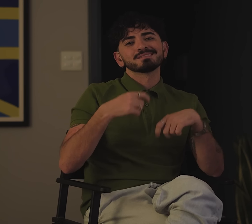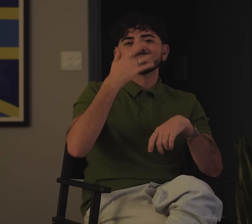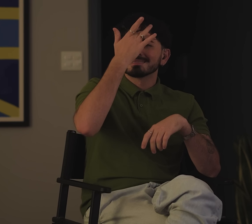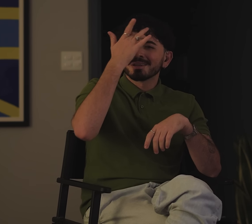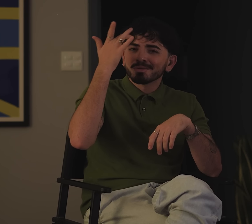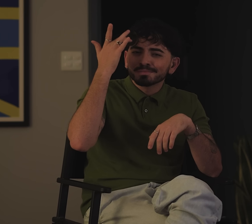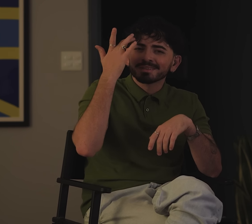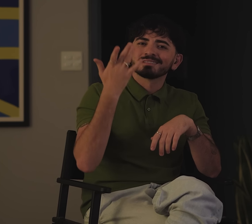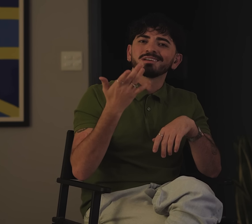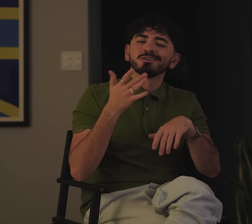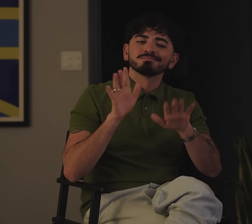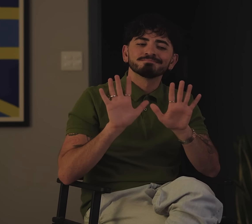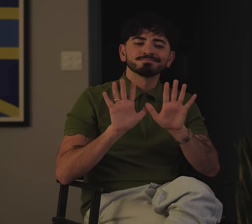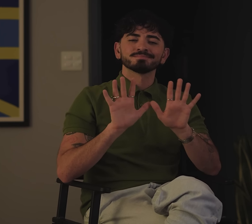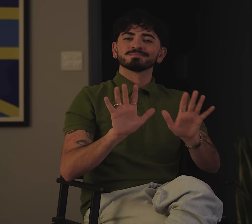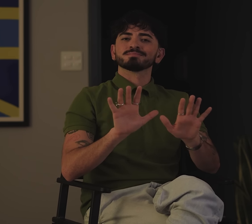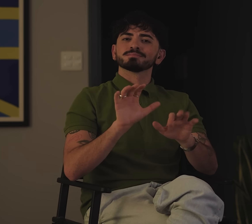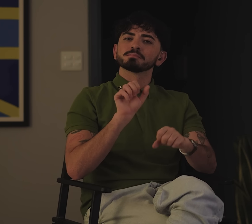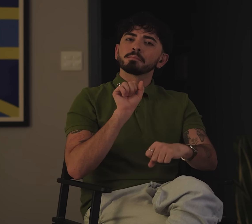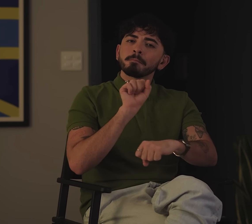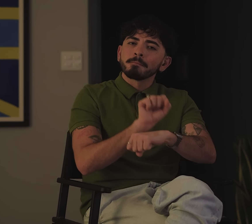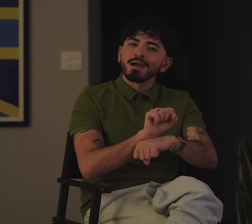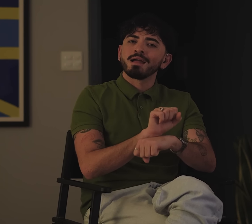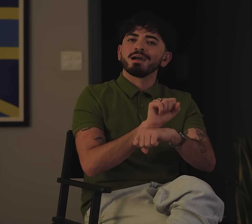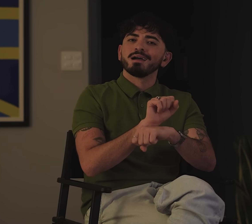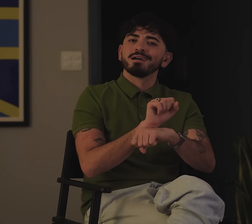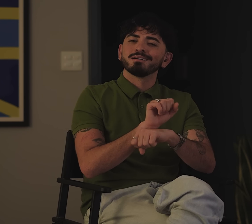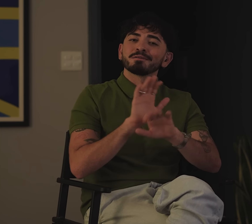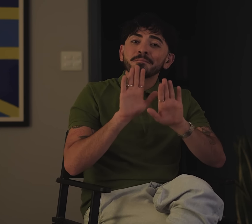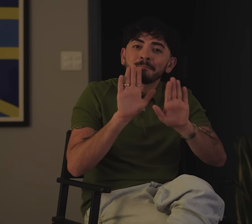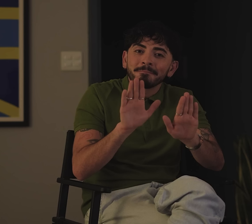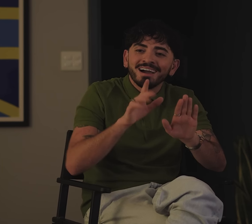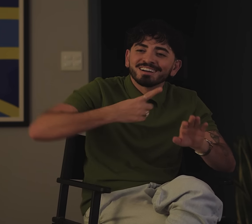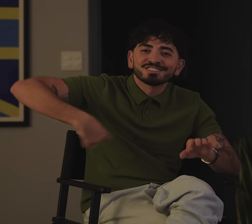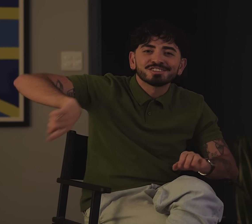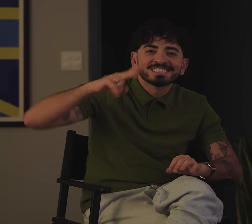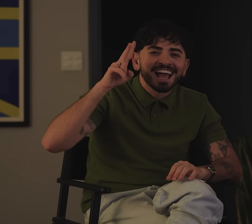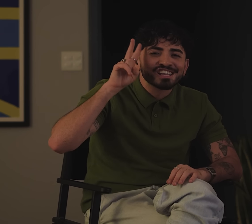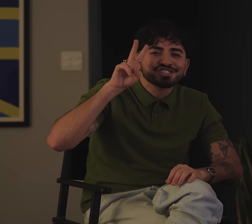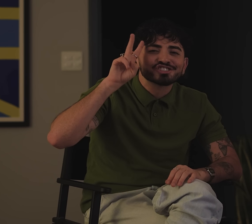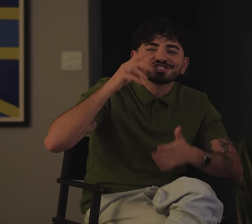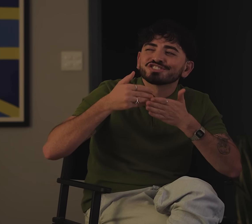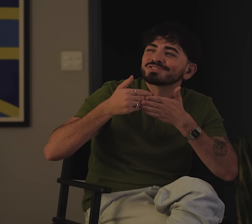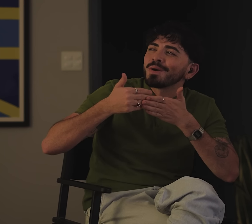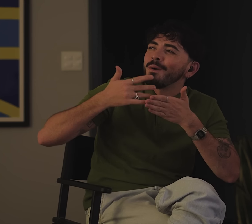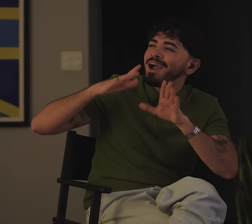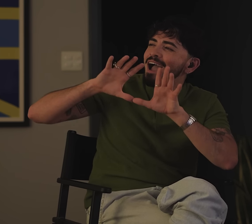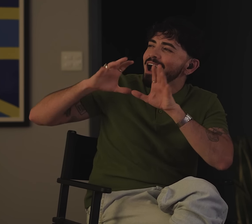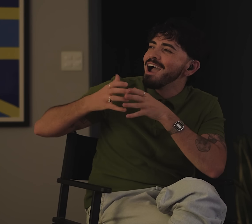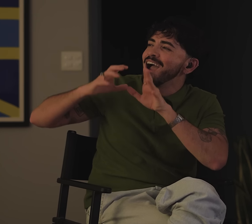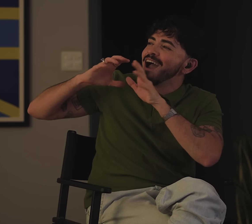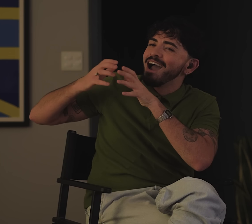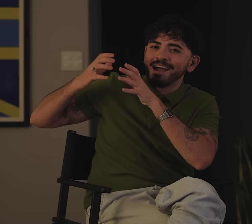para cuidar da saúde mental e dar uma pausa. Mas as histórias que construímos e vivemos com as pessoas da equipe